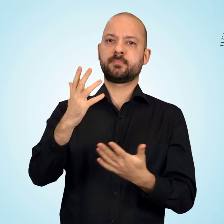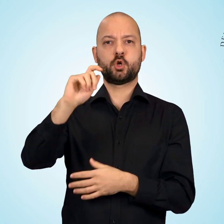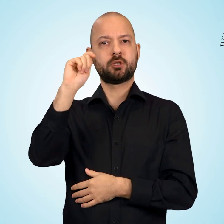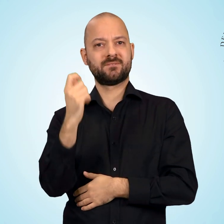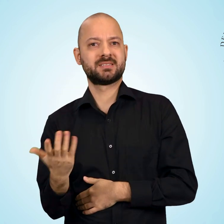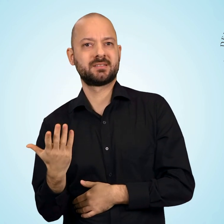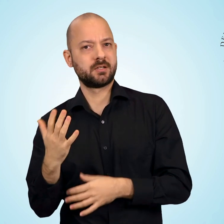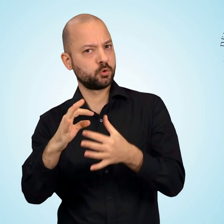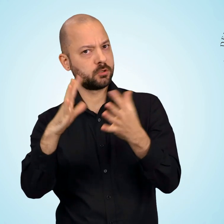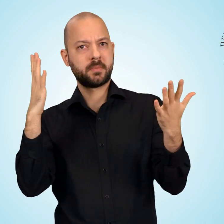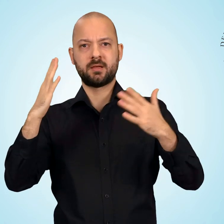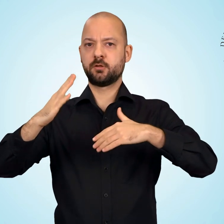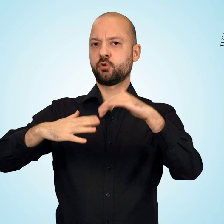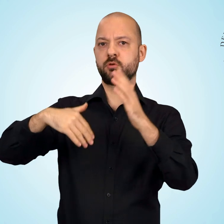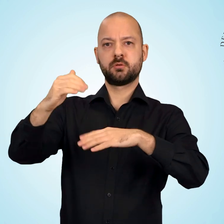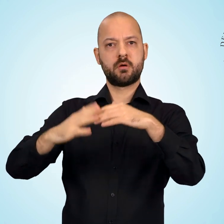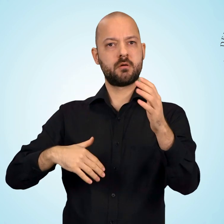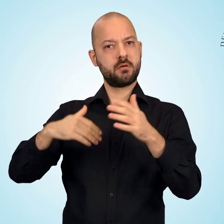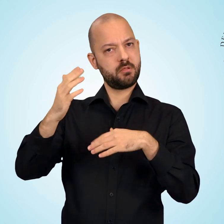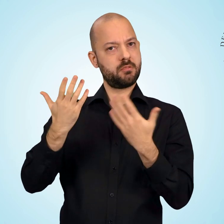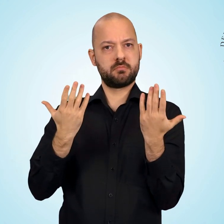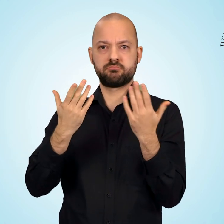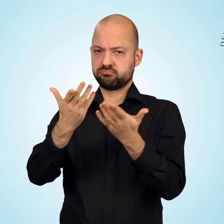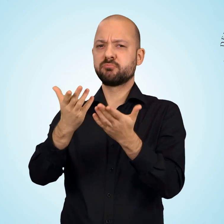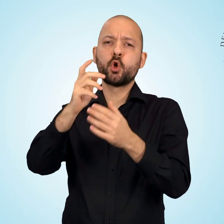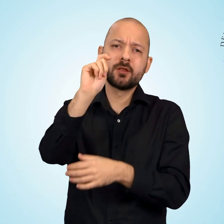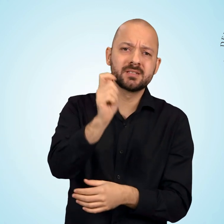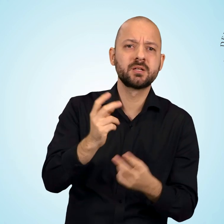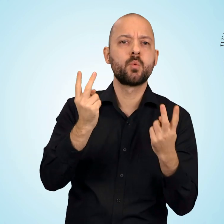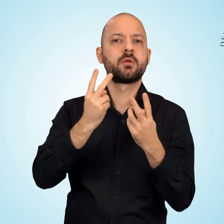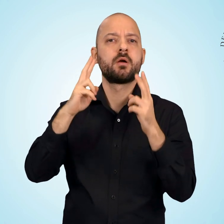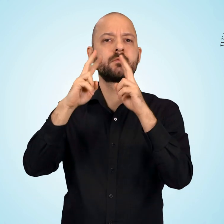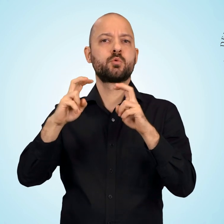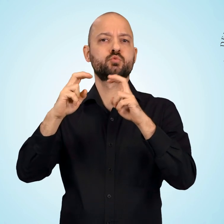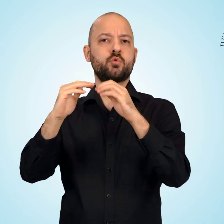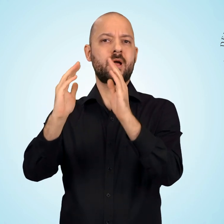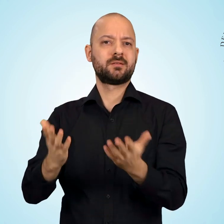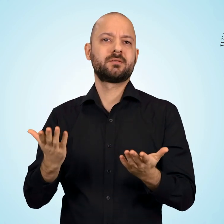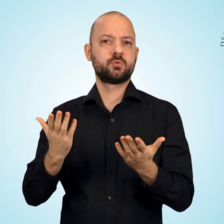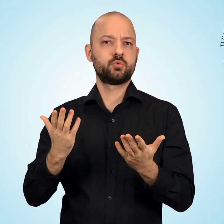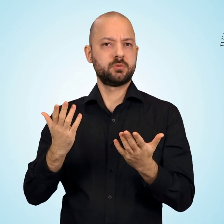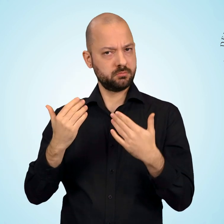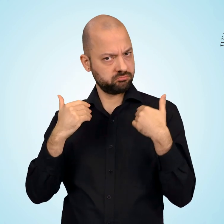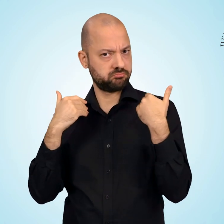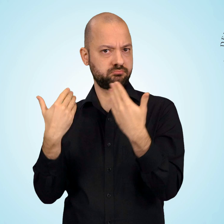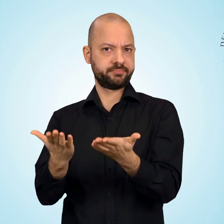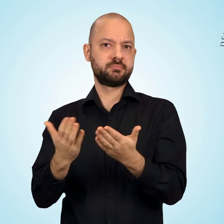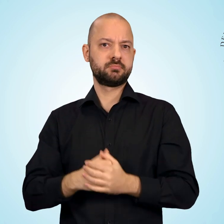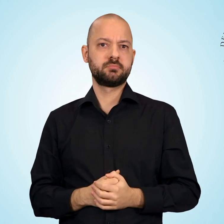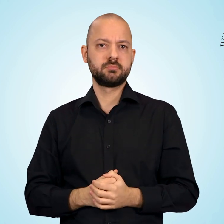an eine unabhängige und neutrale Universität bzw. Forschungseinrichtung vergeben werden